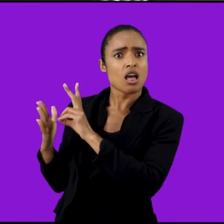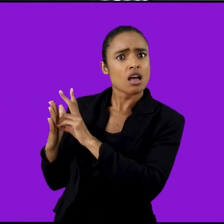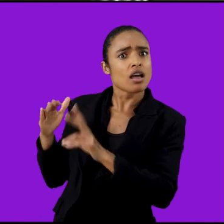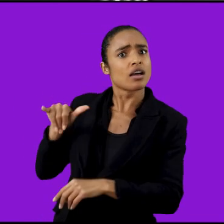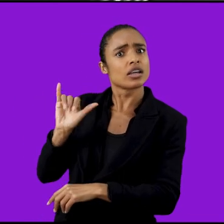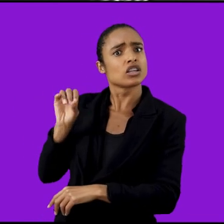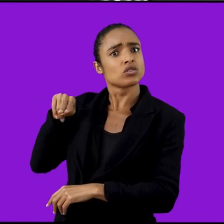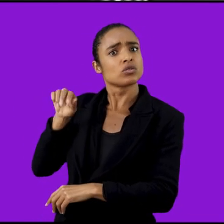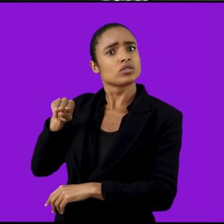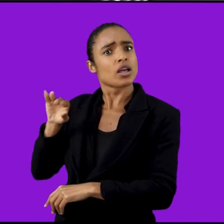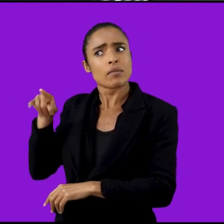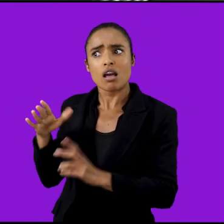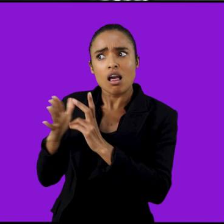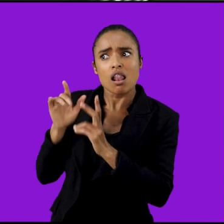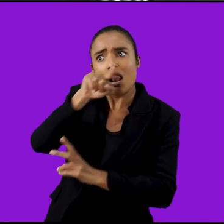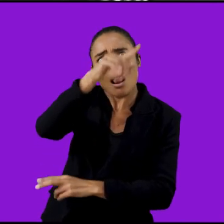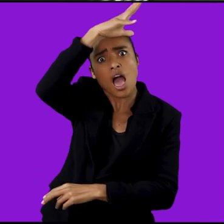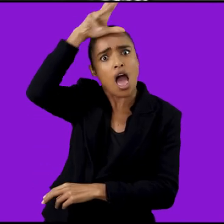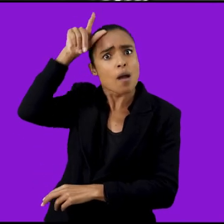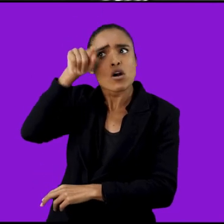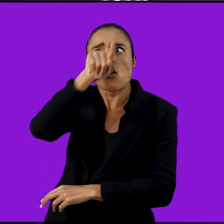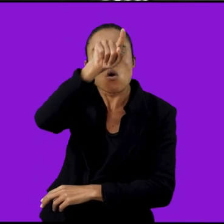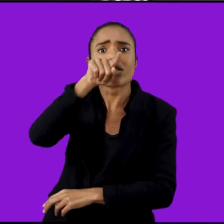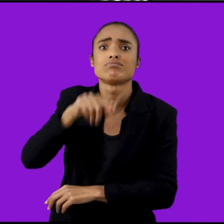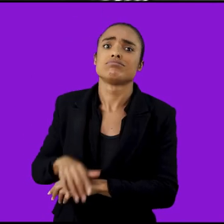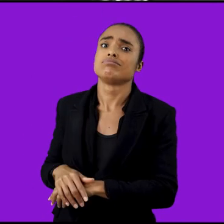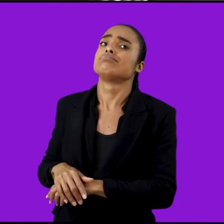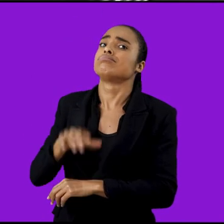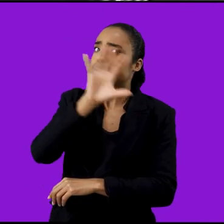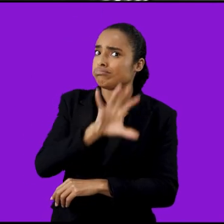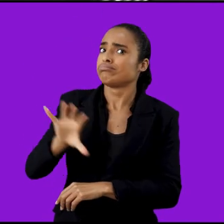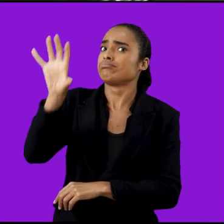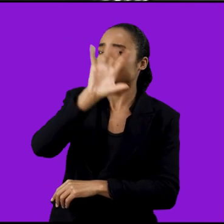Então, também numa situação dramática. Acho que uma das coisas mais bonitas que eu